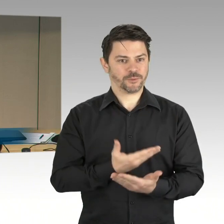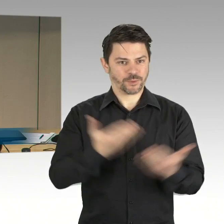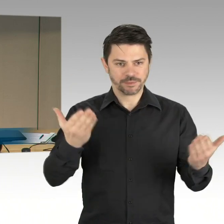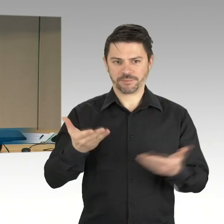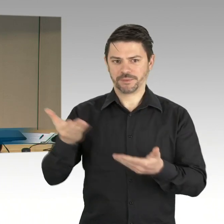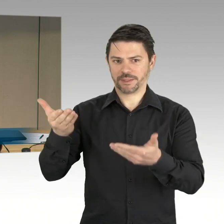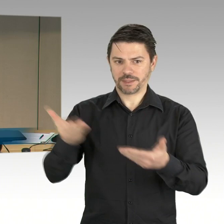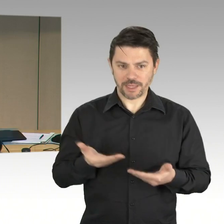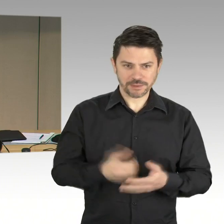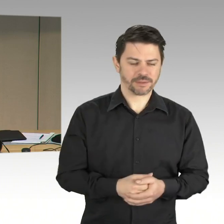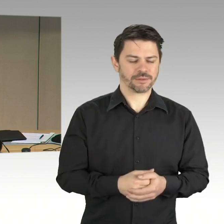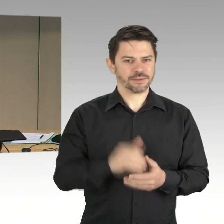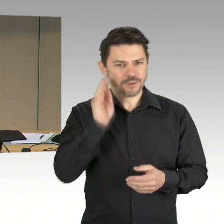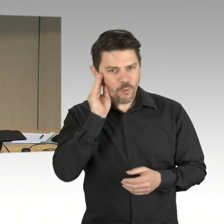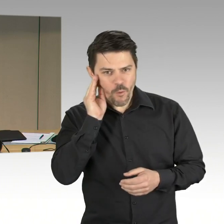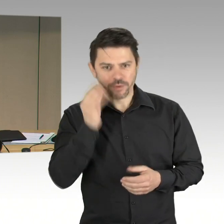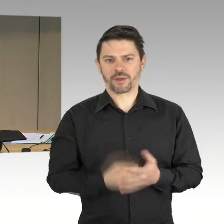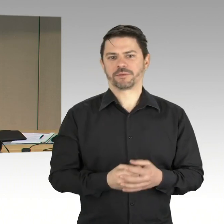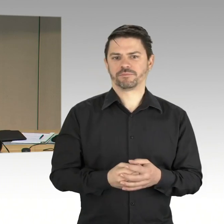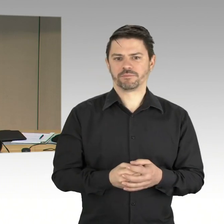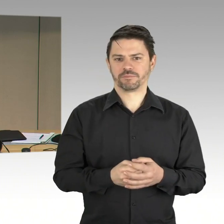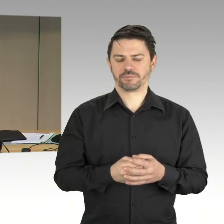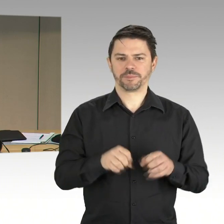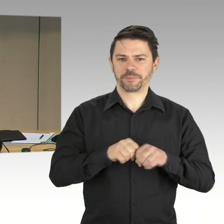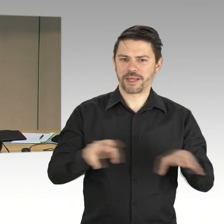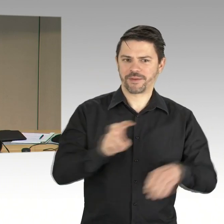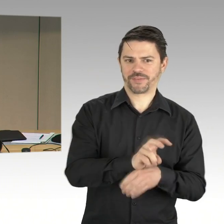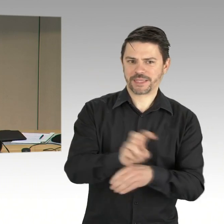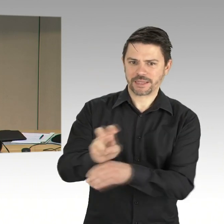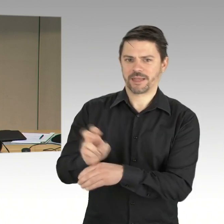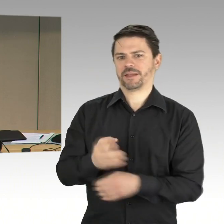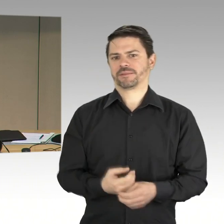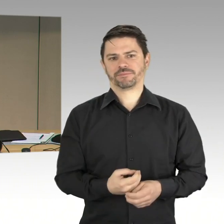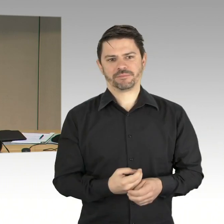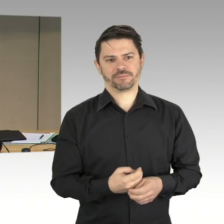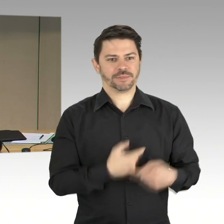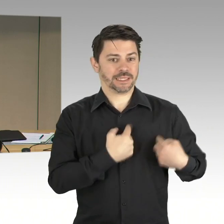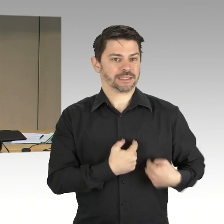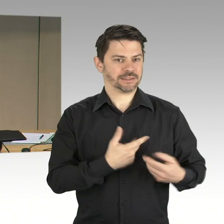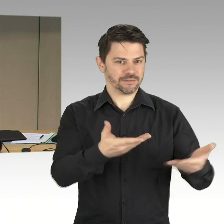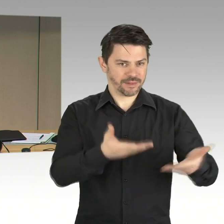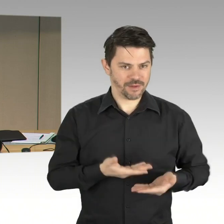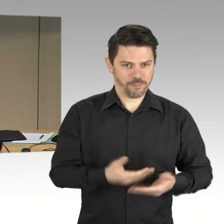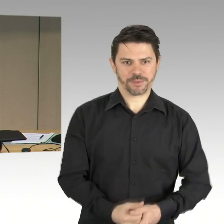Dem Kollegen Tommy Tabor von der AfD-Fraktion darf ich zur Geburt seines vierten Kindes mit Namen Kai Thore Wotan herzlich gratulieren,